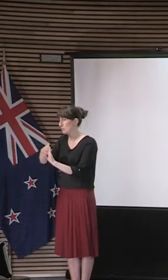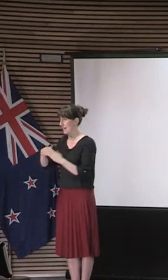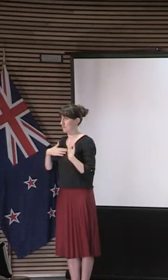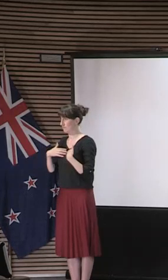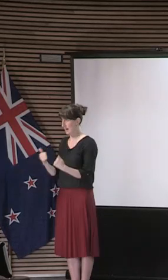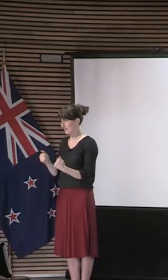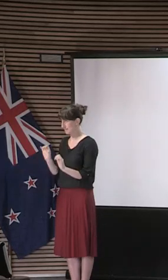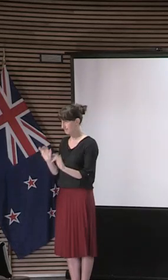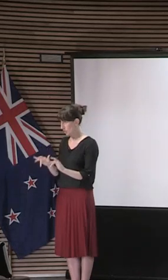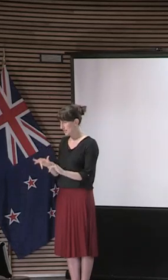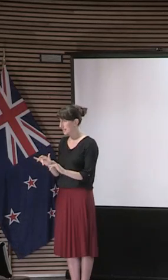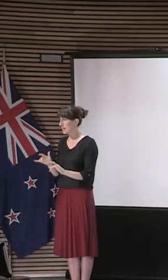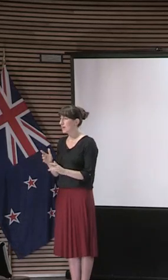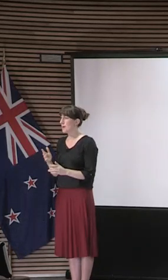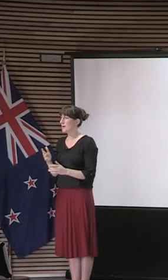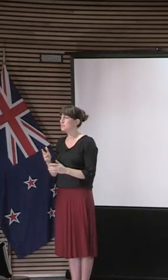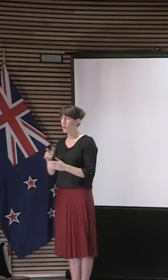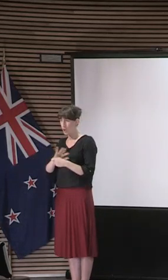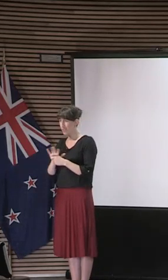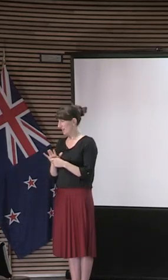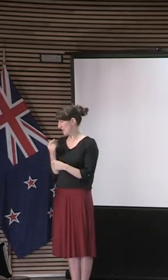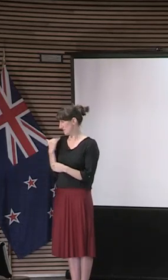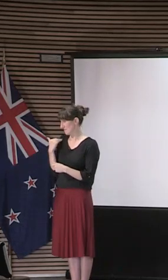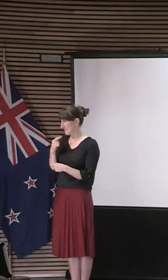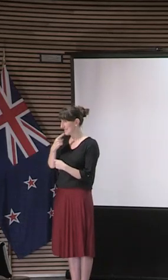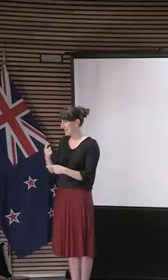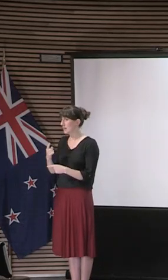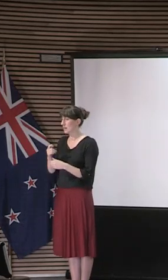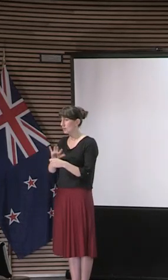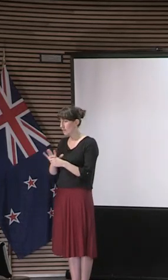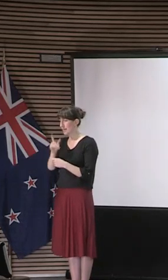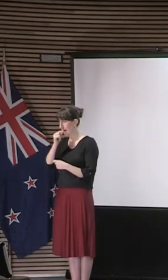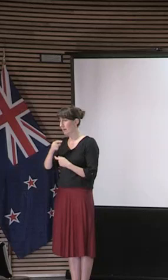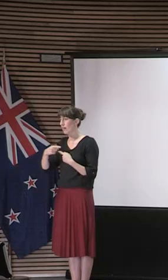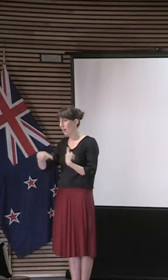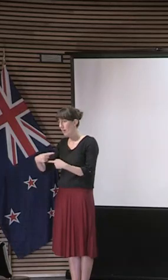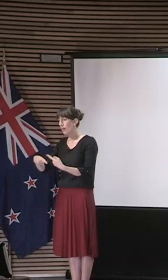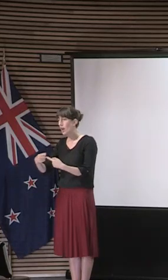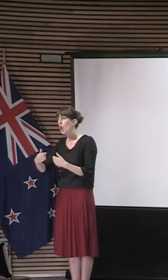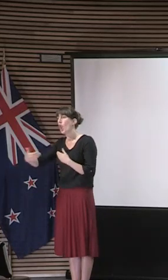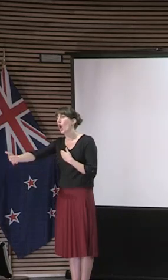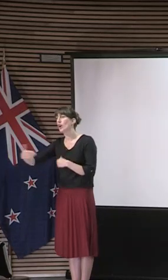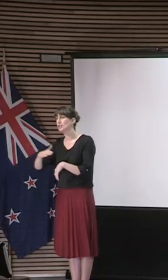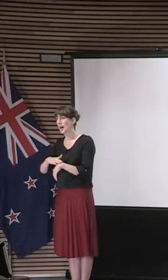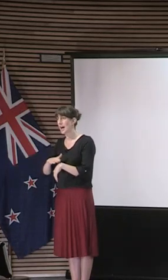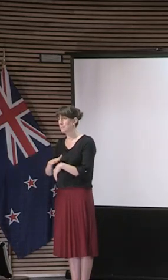te tangata kua whakahuahia. Engari ko te tangata i whakamatau i te pai kaore i